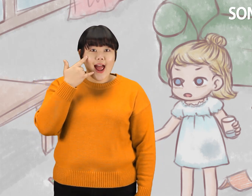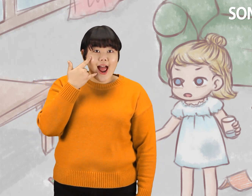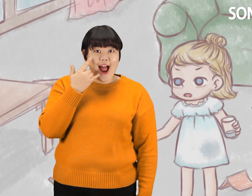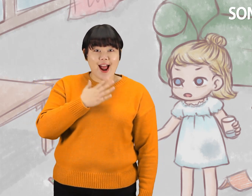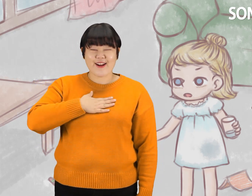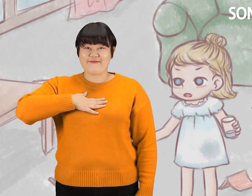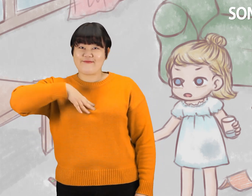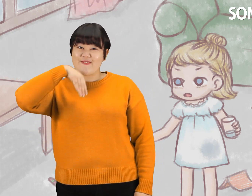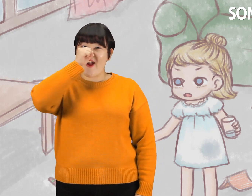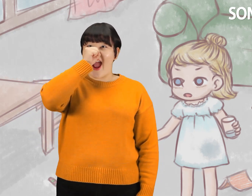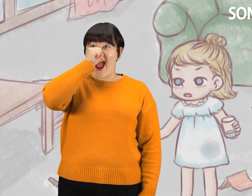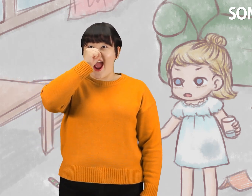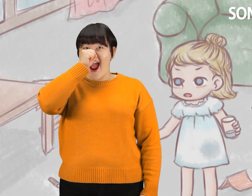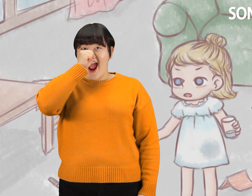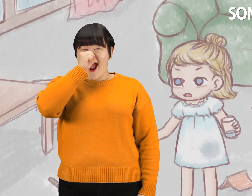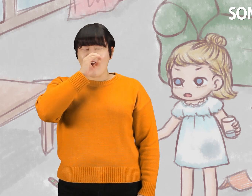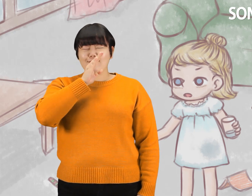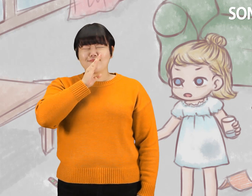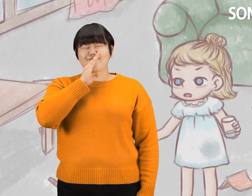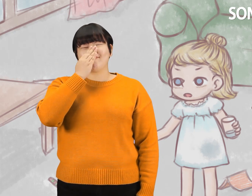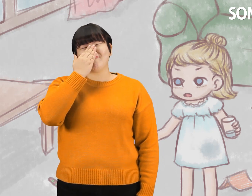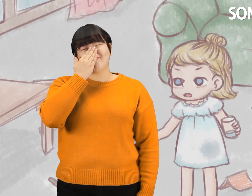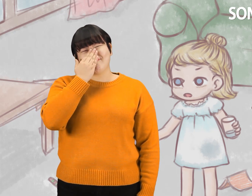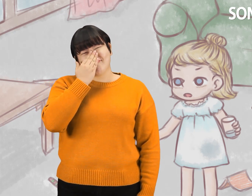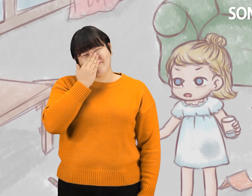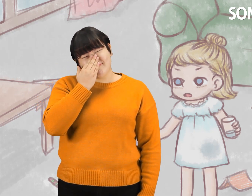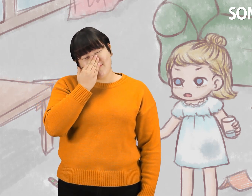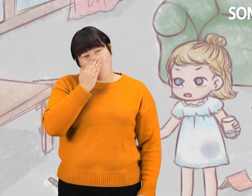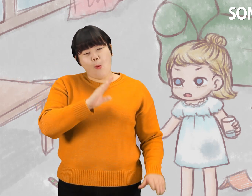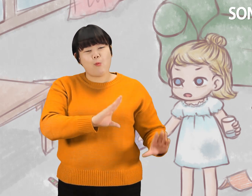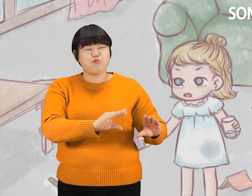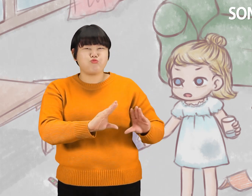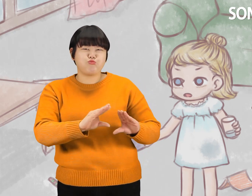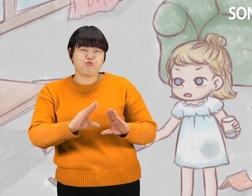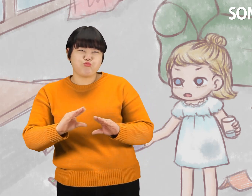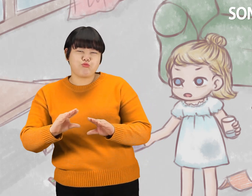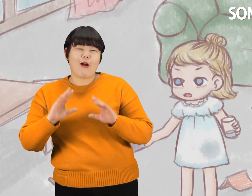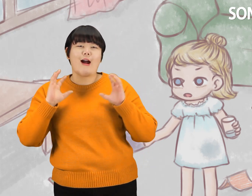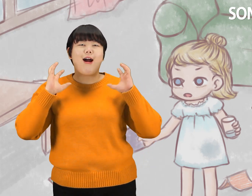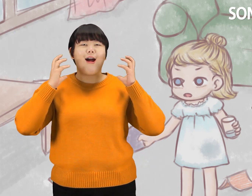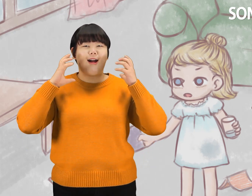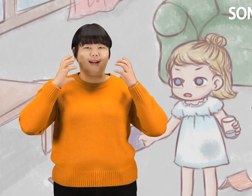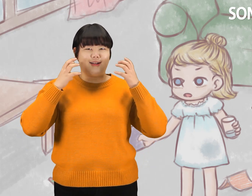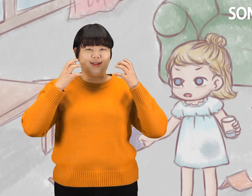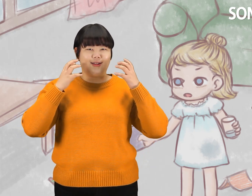ヘレンは気持ちがいいときには、非常に優しく柔らかい子供でした。